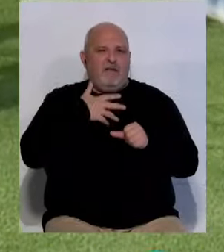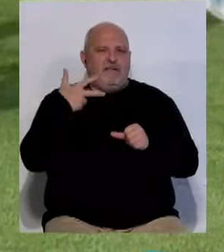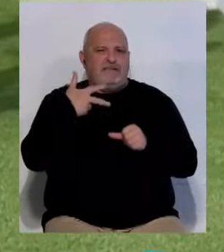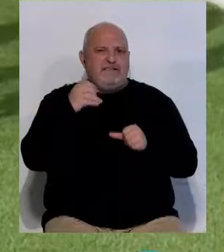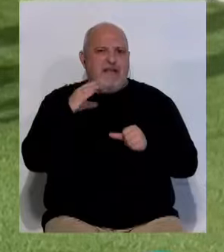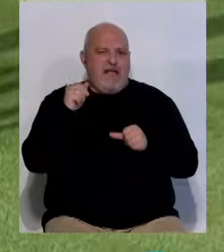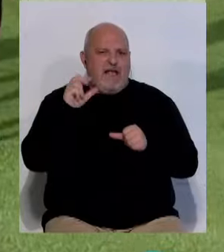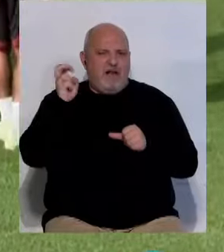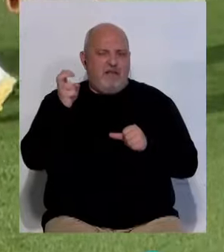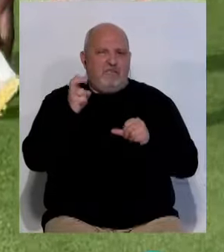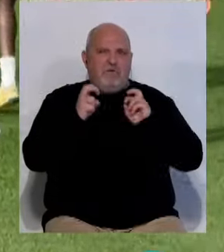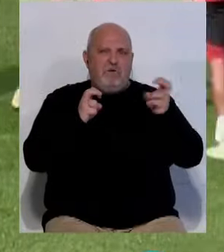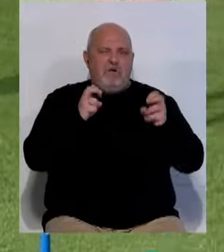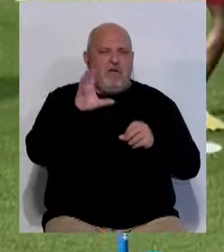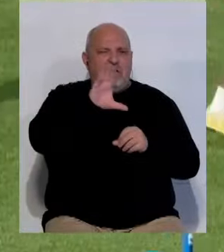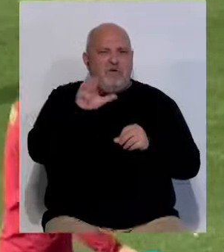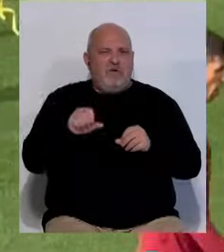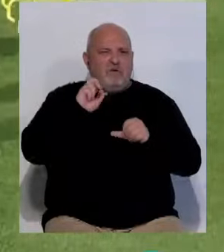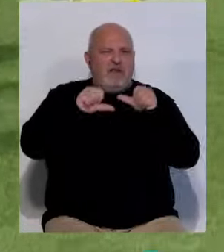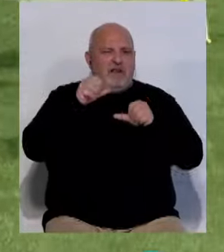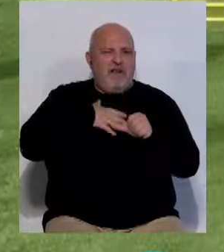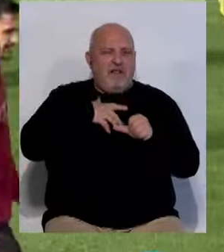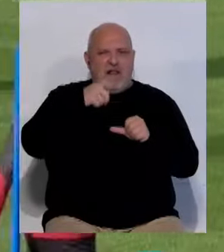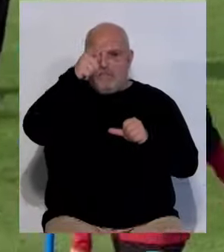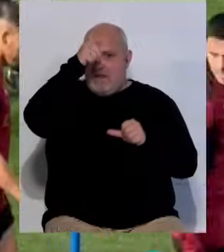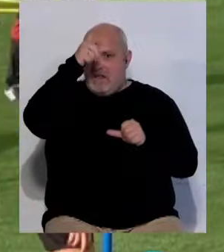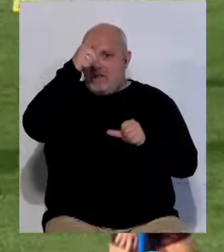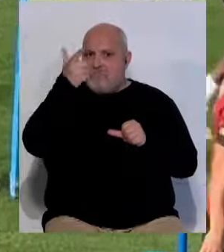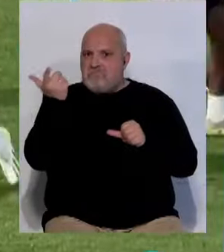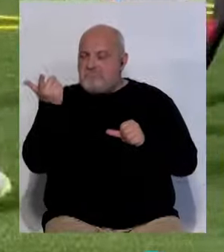marid es de cierto que ha jugado la Bundesliga no pero que yo lo veo todo yo lo veo todo muy